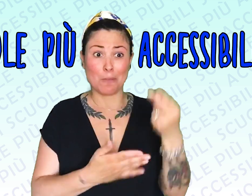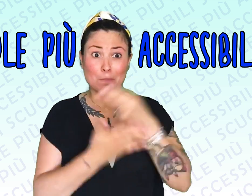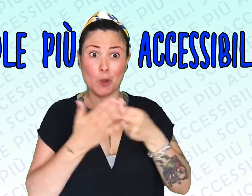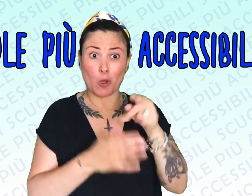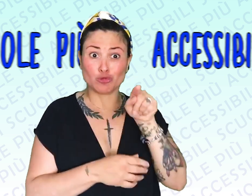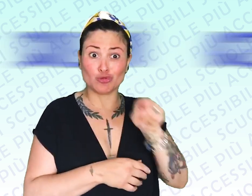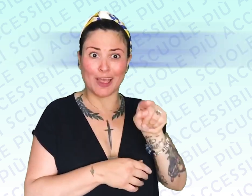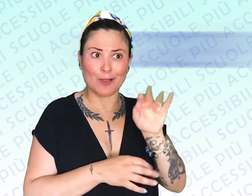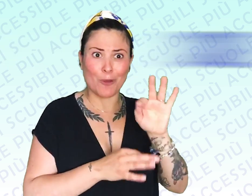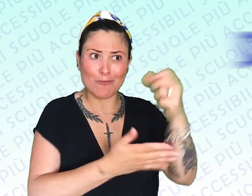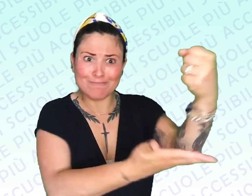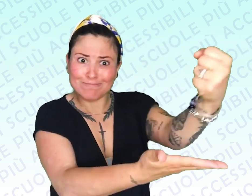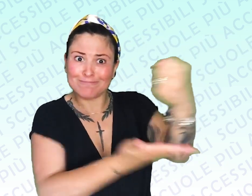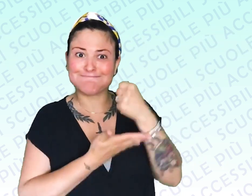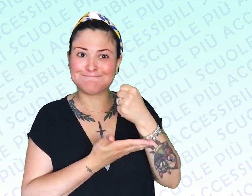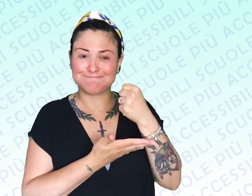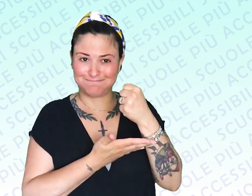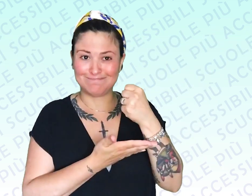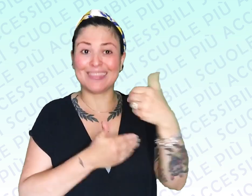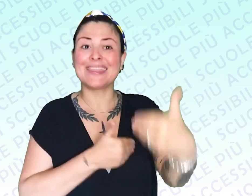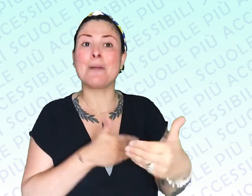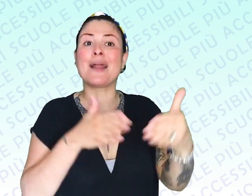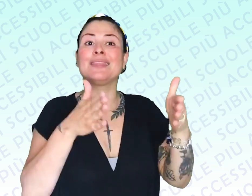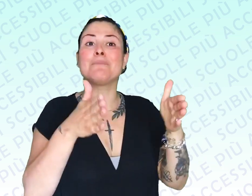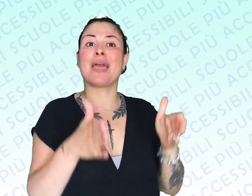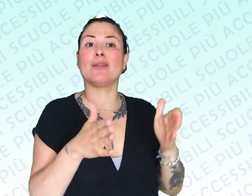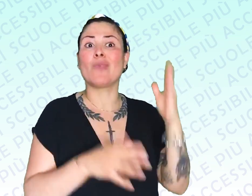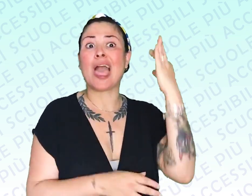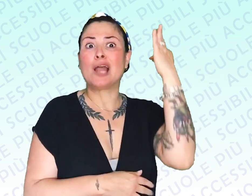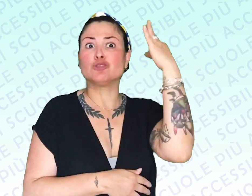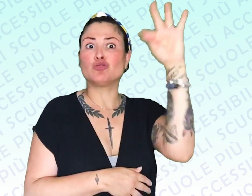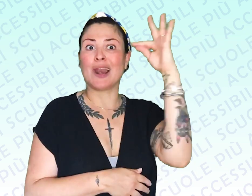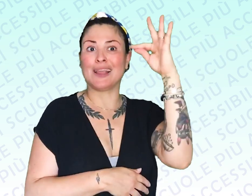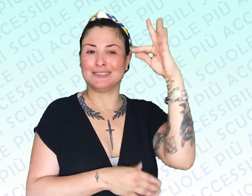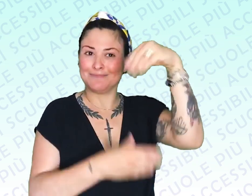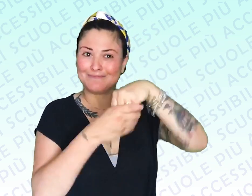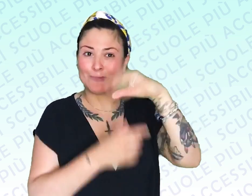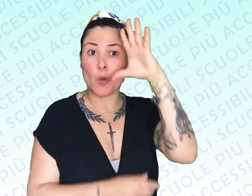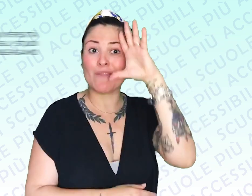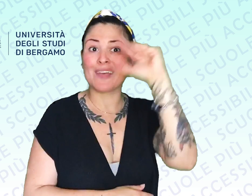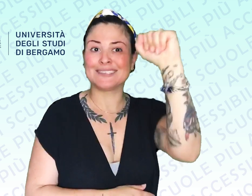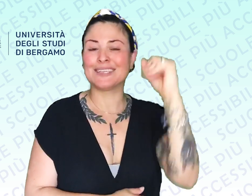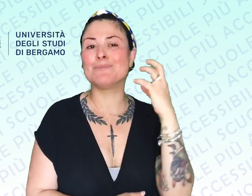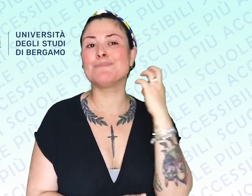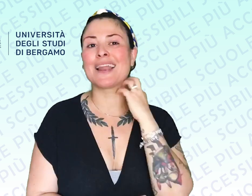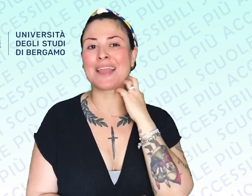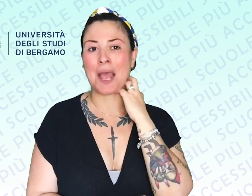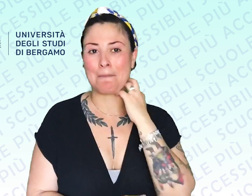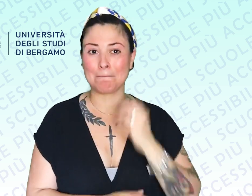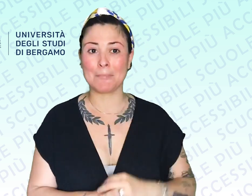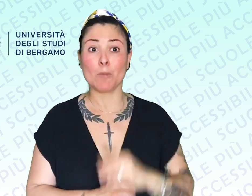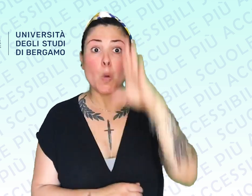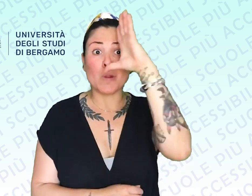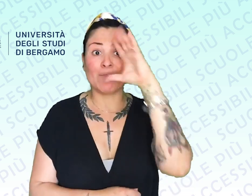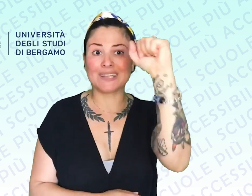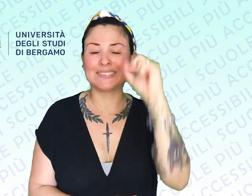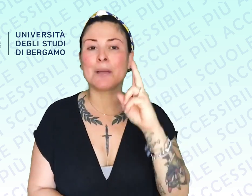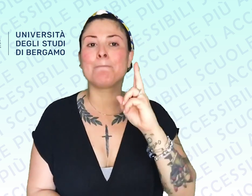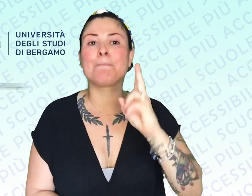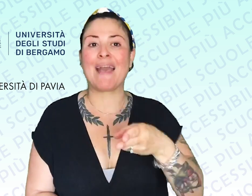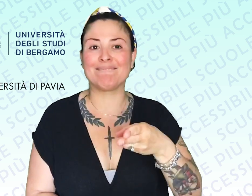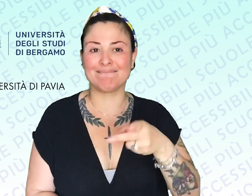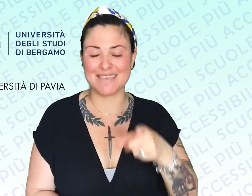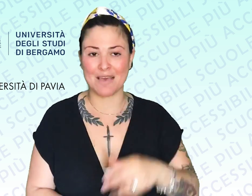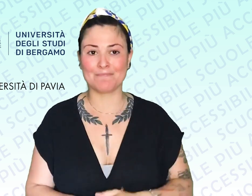un progetto finanziato dal Dipartimento di Eccellenza dall'Università di Bergamo e dell'Università di Pavia,